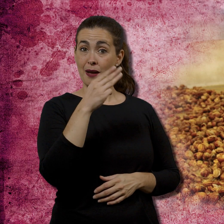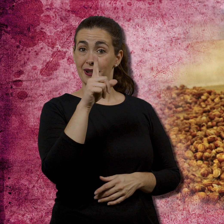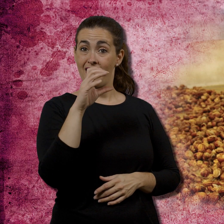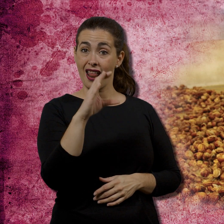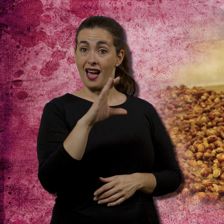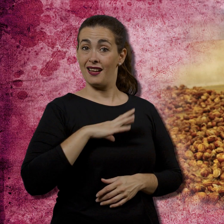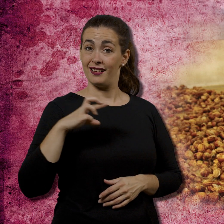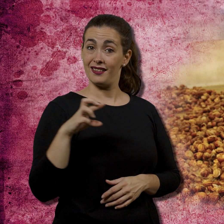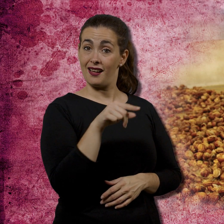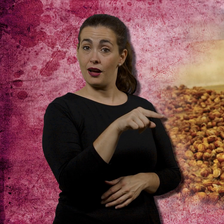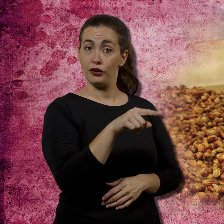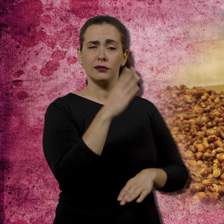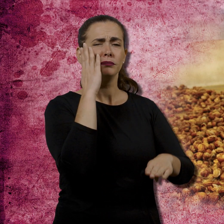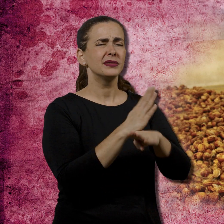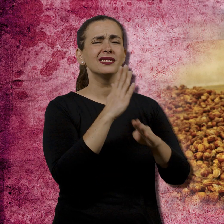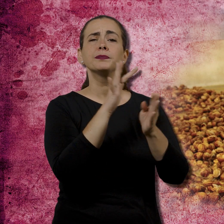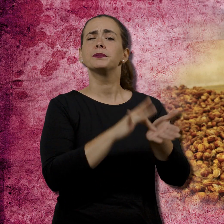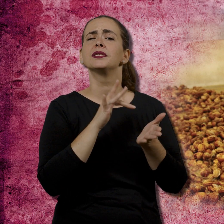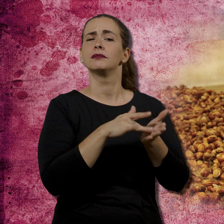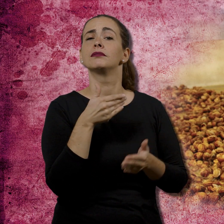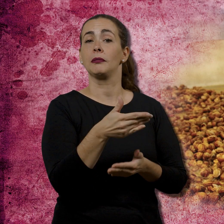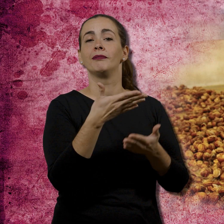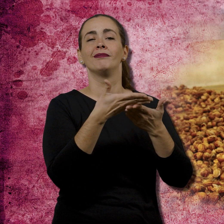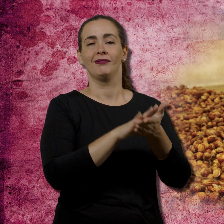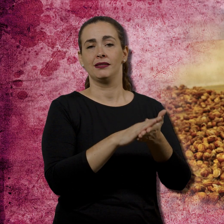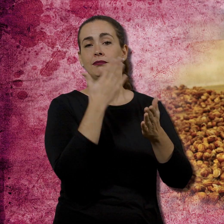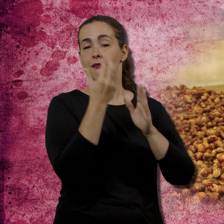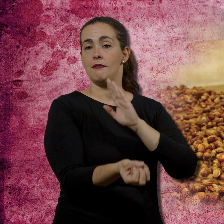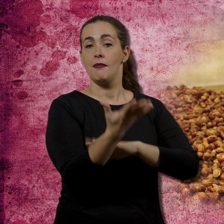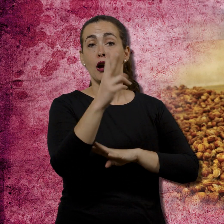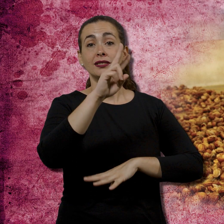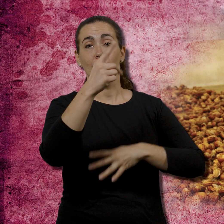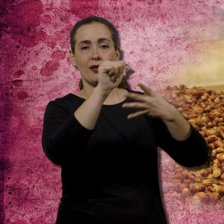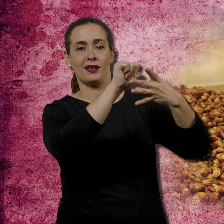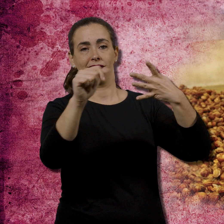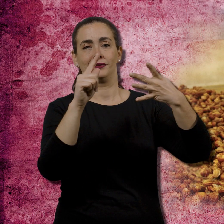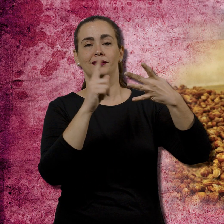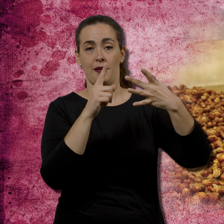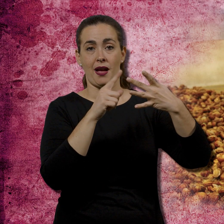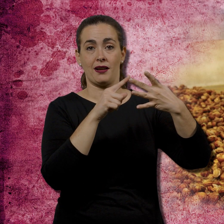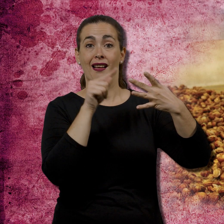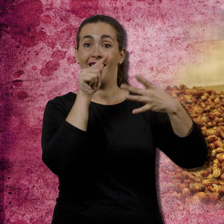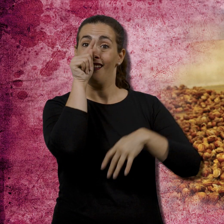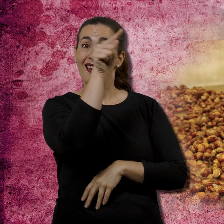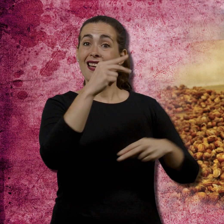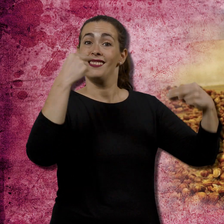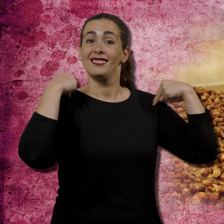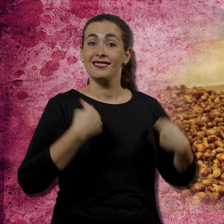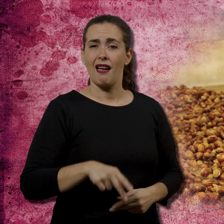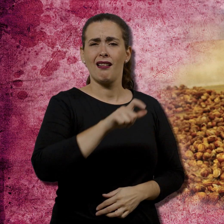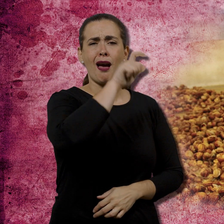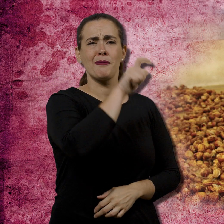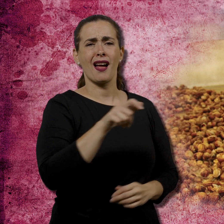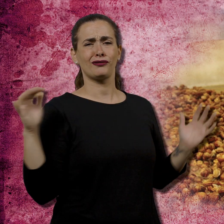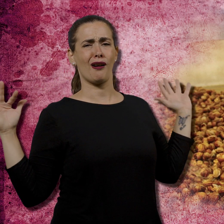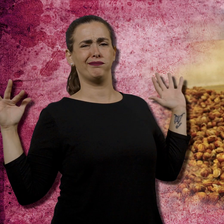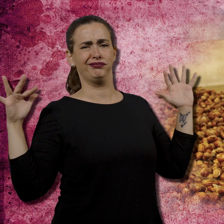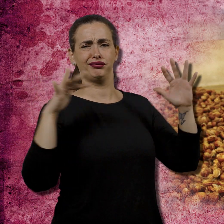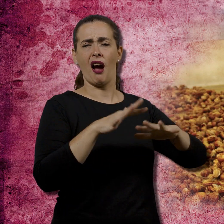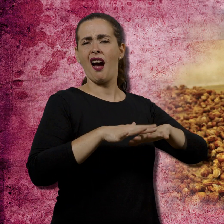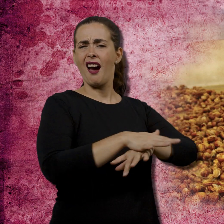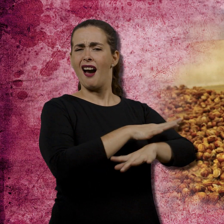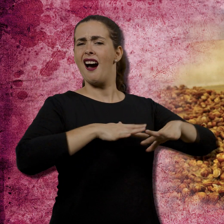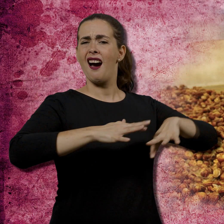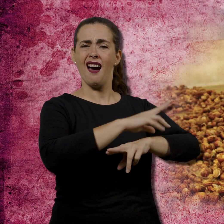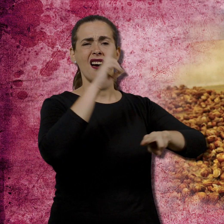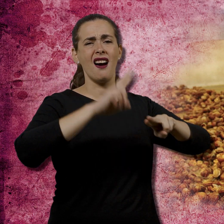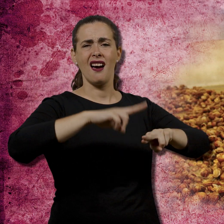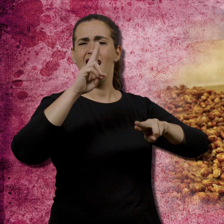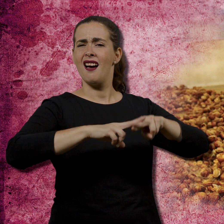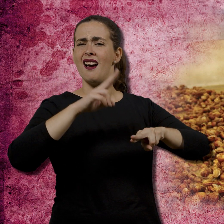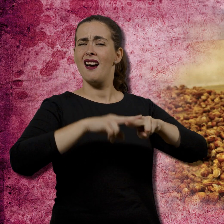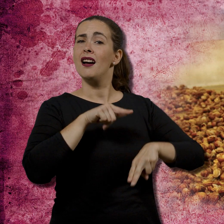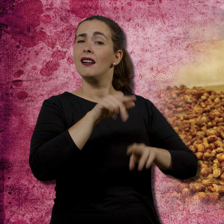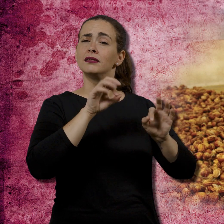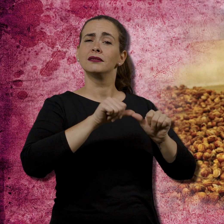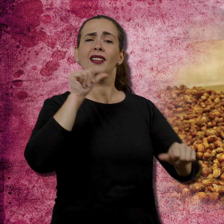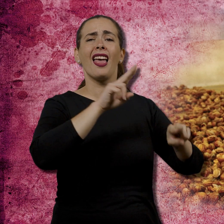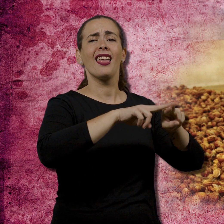L'Aplec del Caragol, que té lloc la segona quinzena de maig és la festa més multitudinària de Lleida